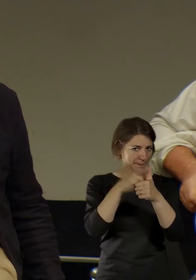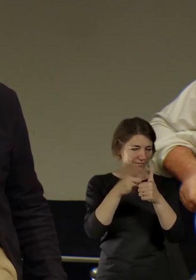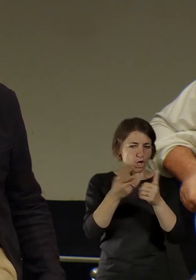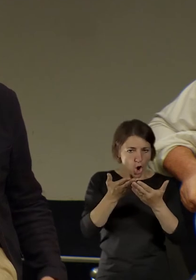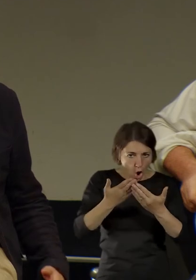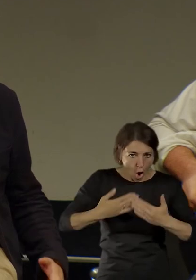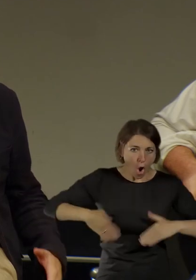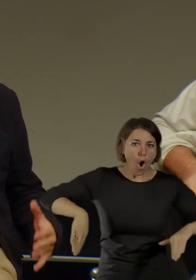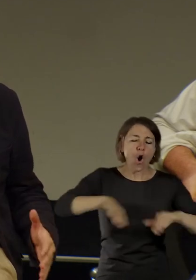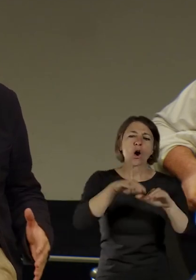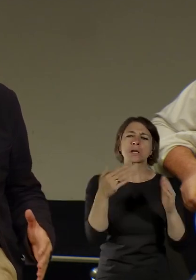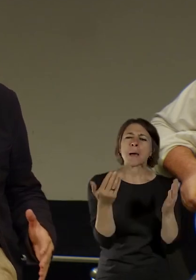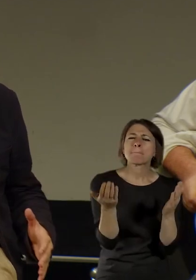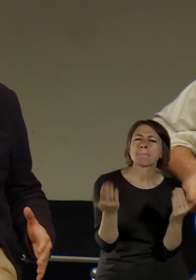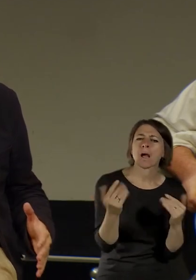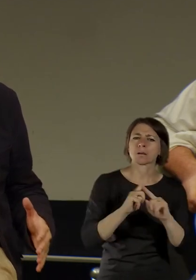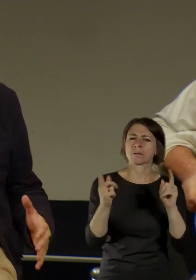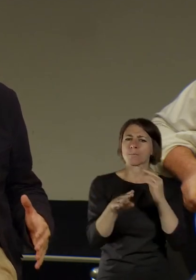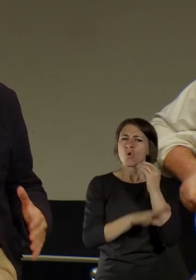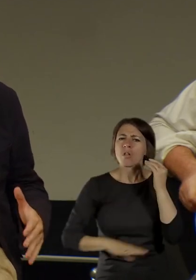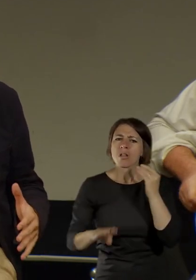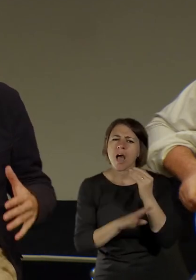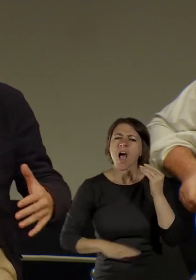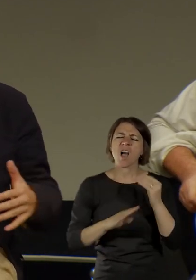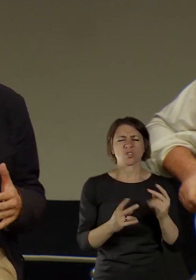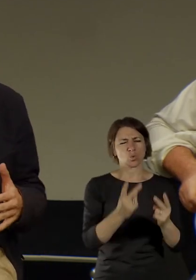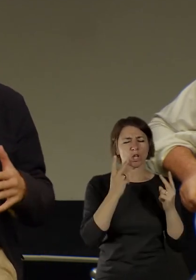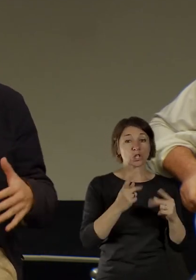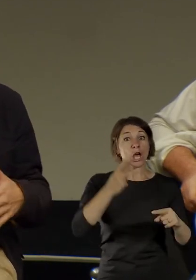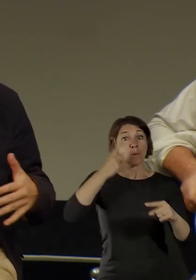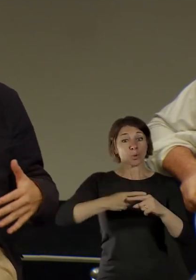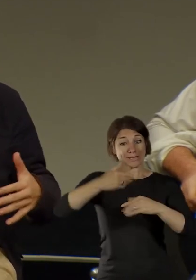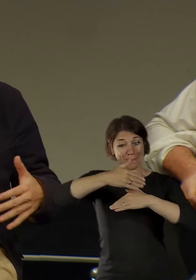Stanovit hranici městu. A ta hranice je k diskusi.